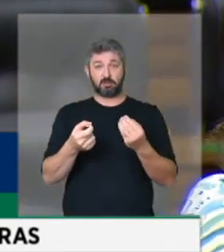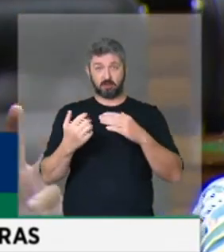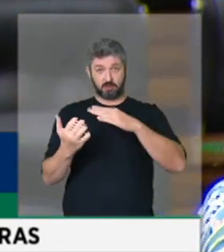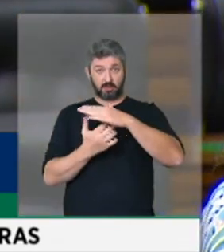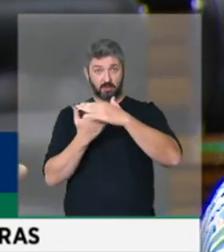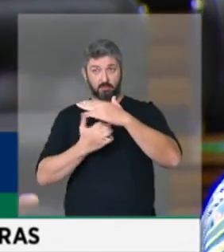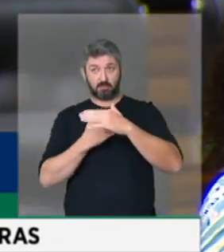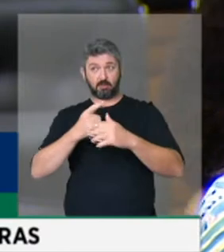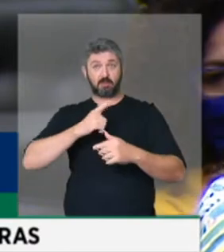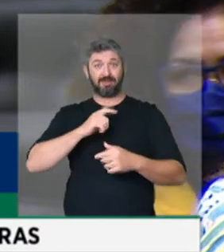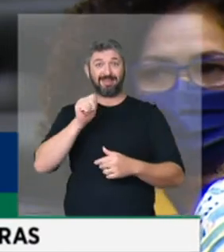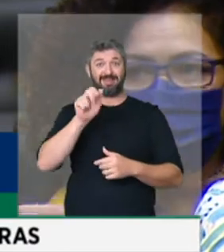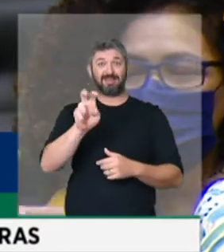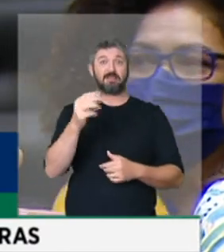DE CABEÇA PARA BAIXO A ELETROBRAS APRESENTA UM